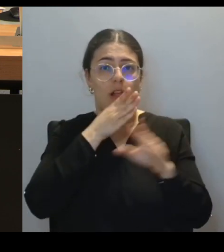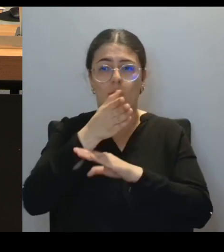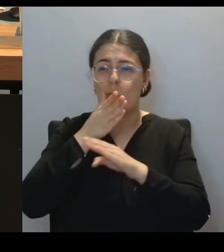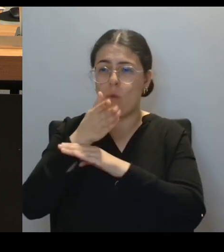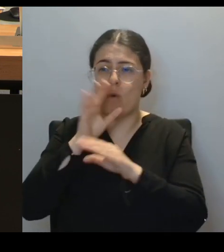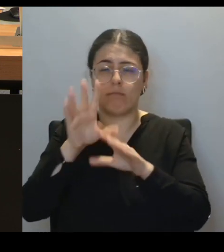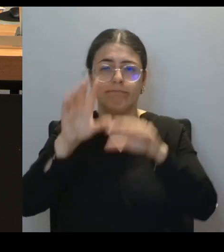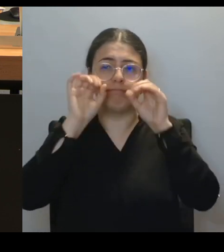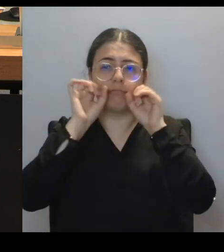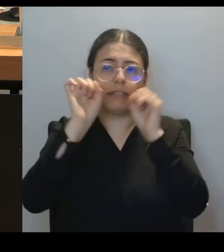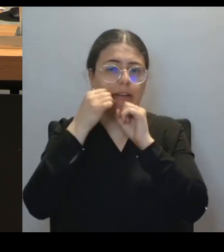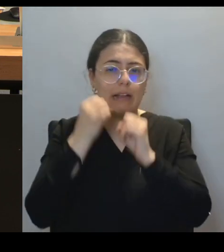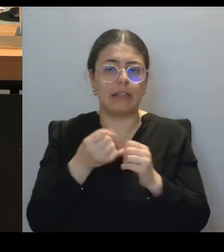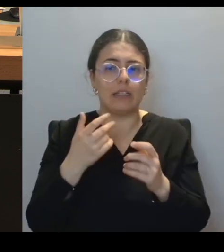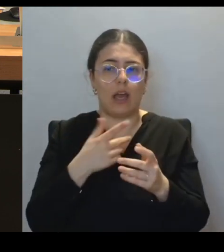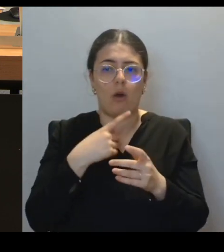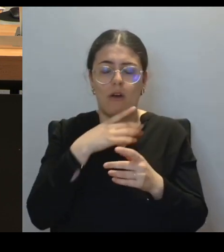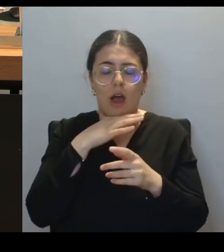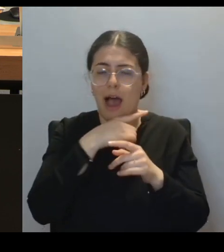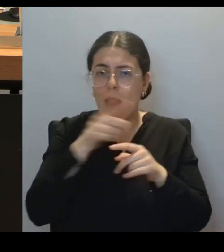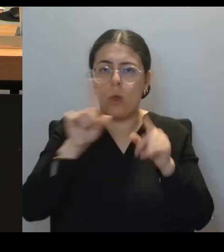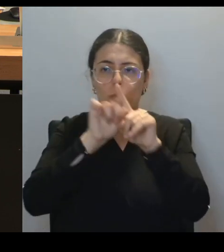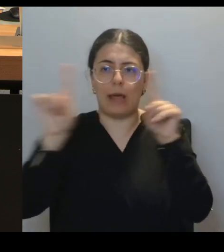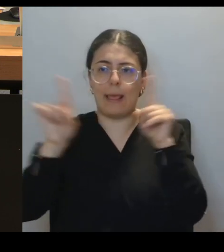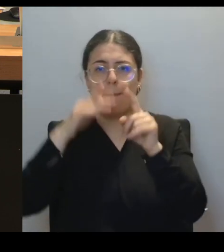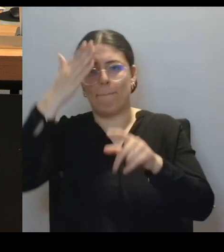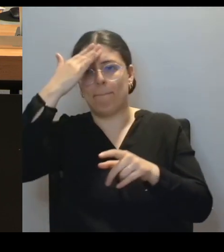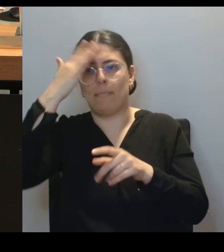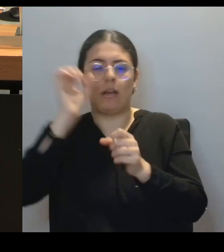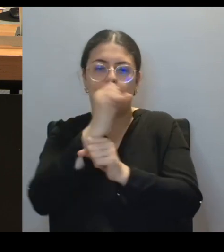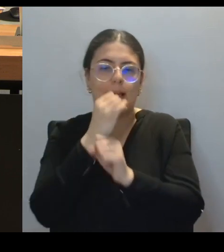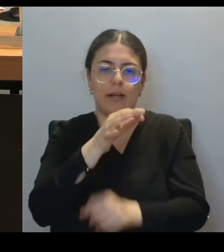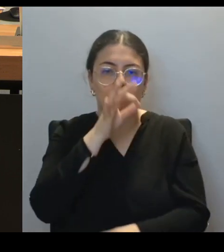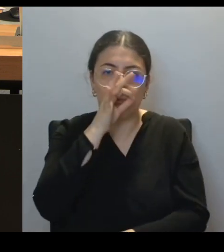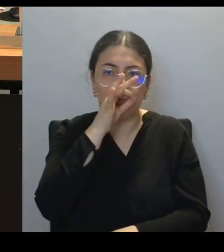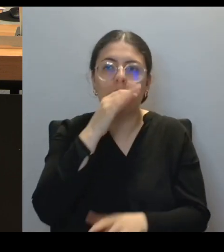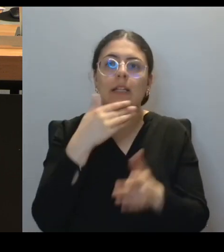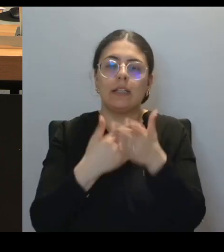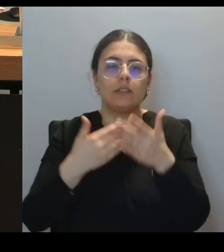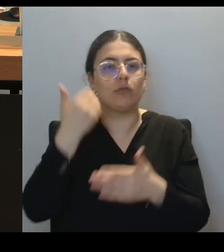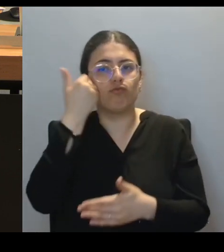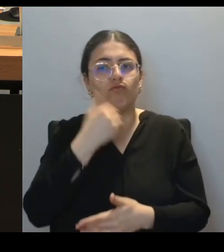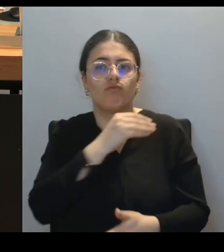und insofern auch wertvolle Hinweise gerne. Ich glaube, wir alle aus dem Kreis der Interessierten und